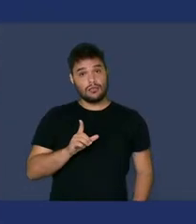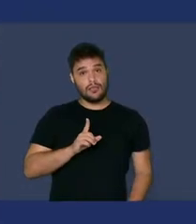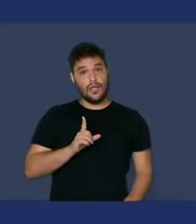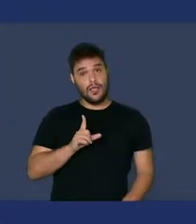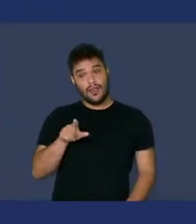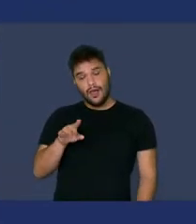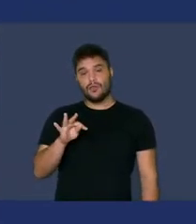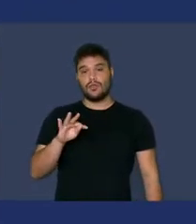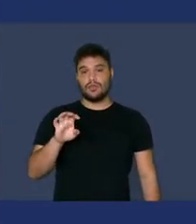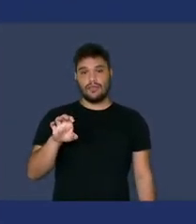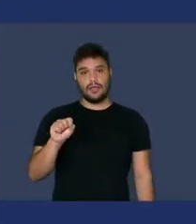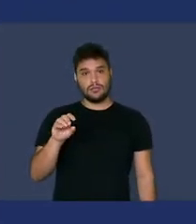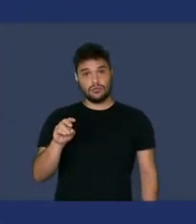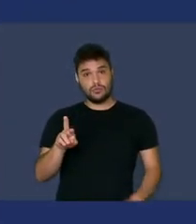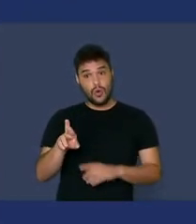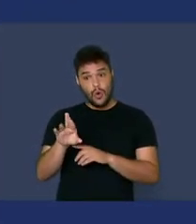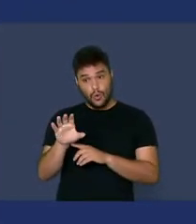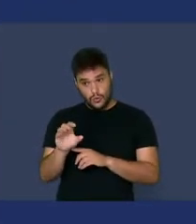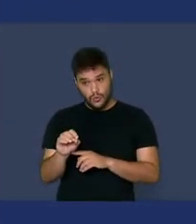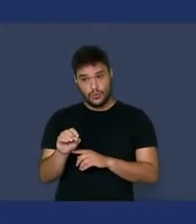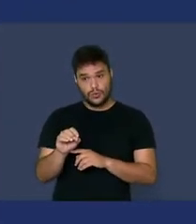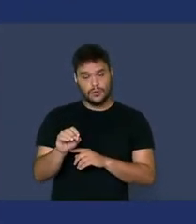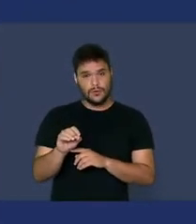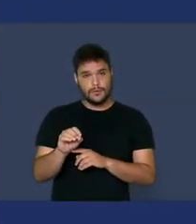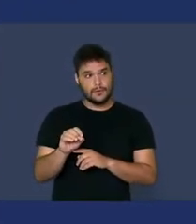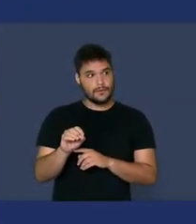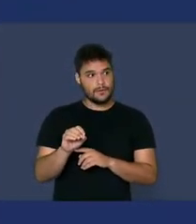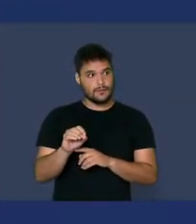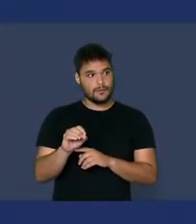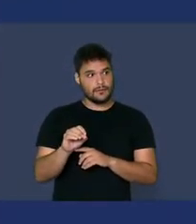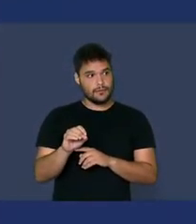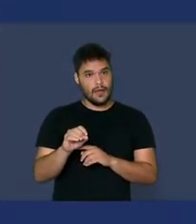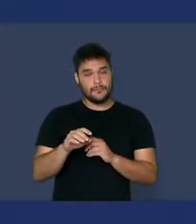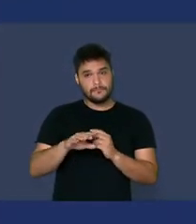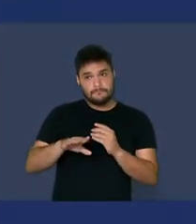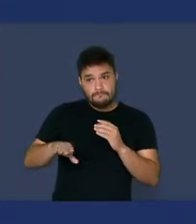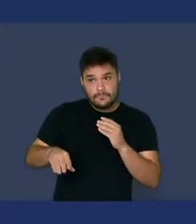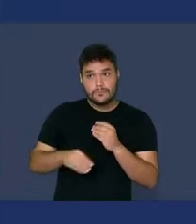O, PORTANTO, EXISTENTES NO TESOURO QUE FOI, FEZ, INTEGRA O SUPERAVIT FINANCEIRO DAQUILO